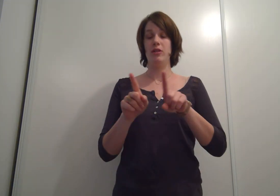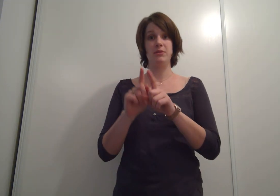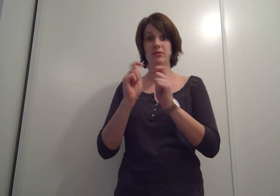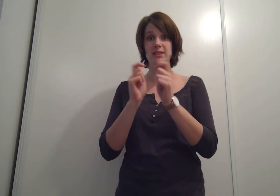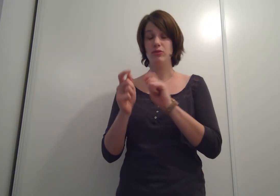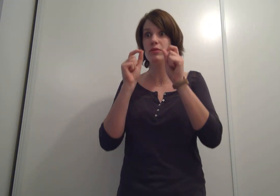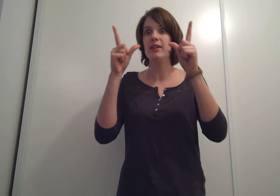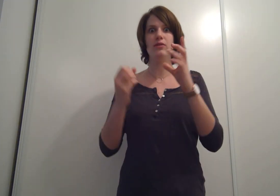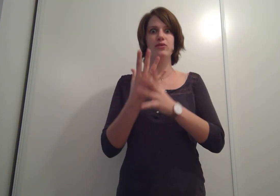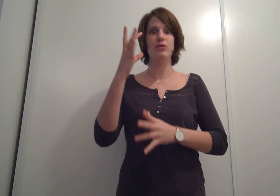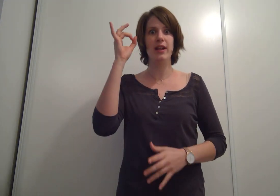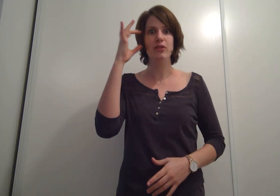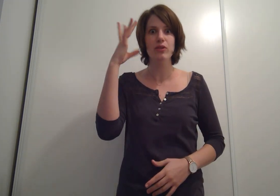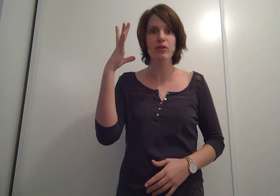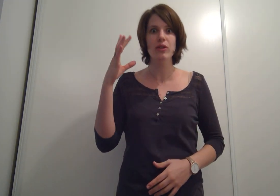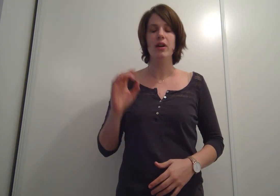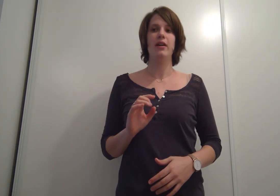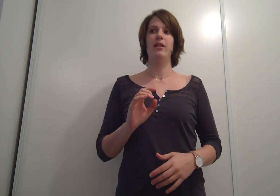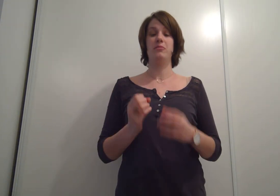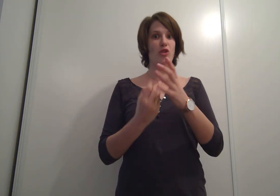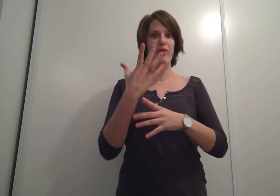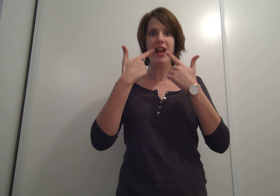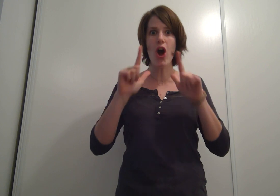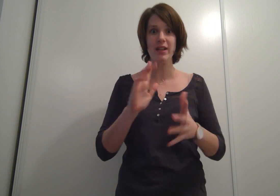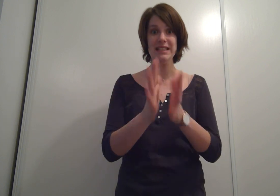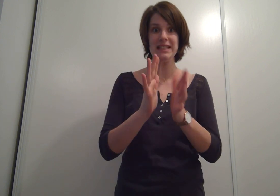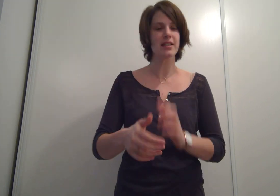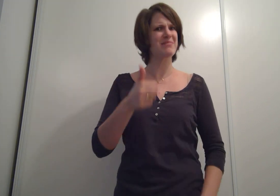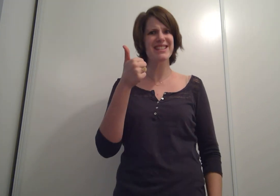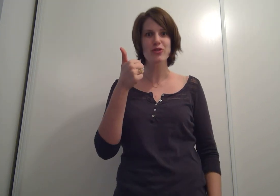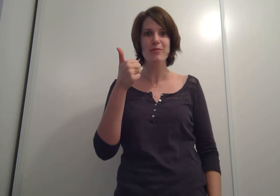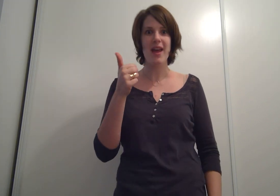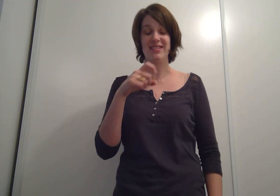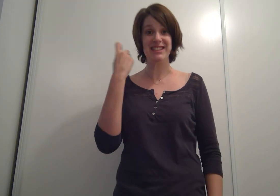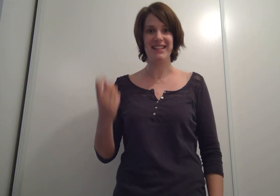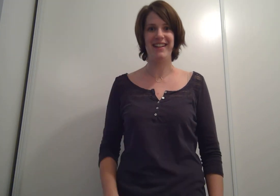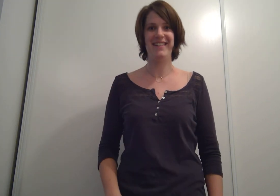On discutait souvent et j’ai découvert une nouvelle culture et une nouvelle langue signée C’était génial.